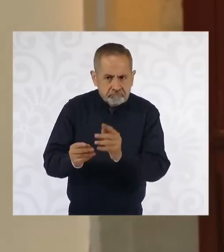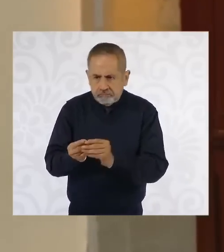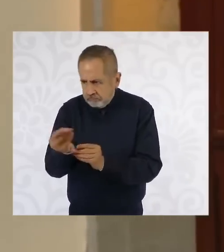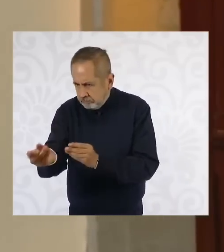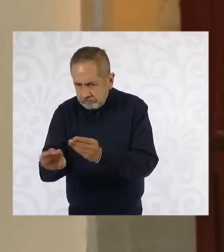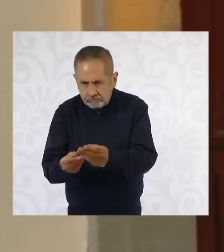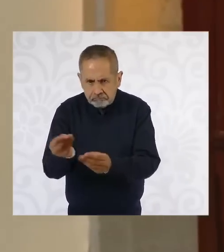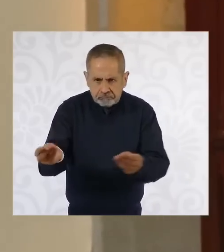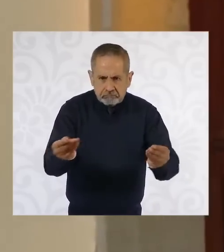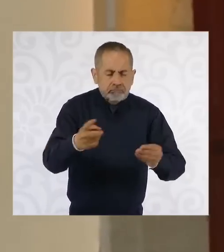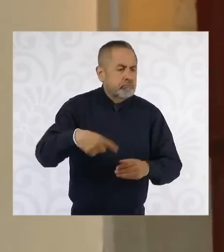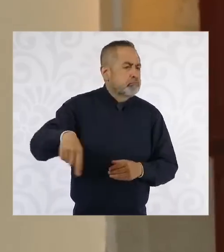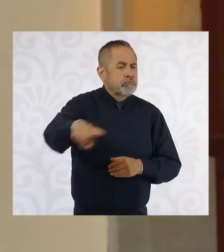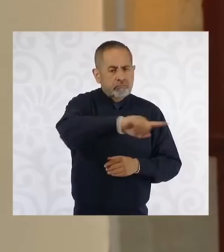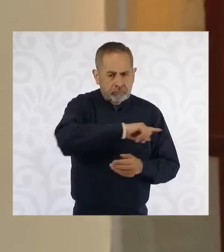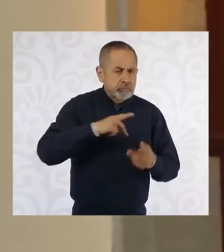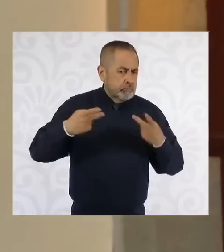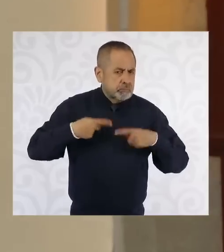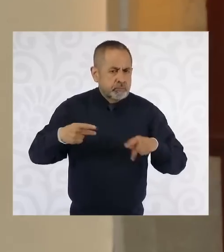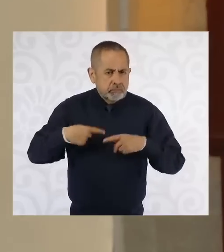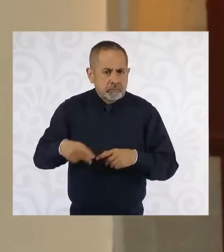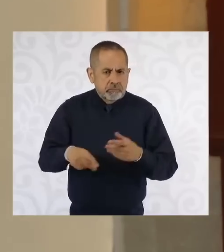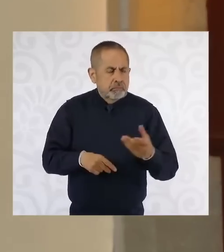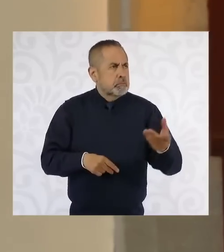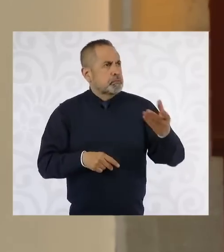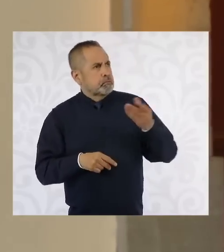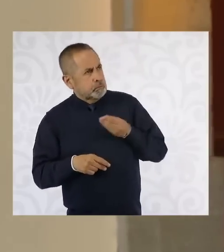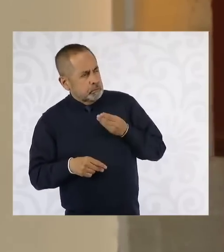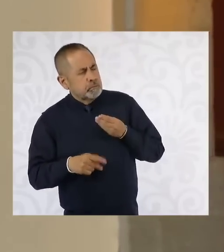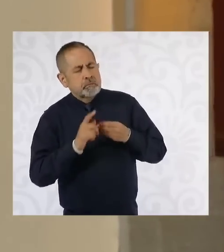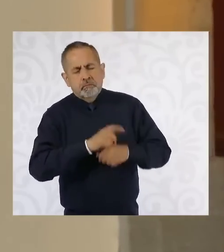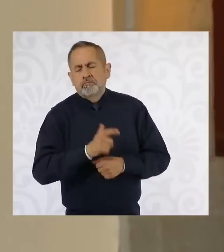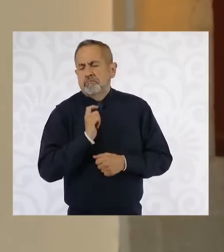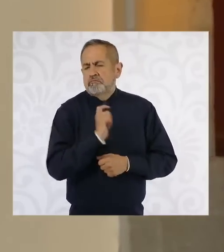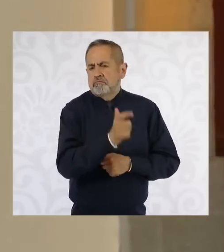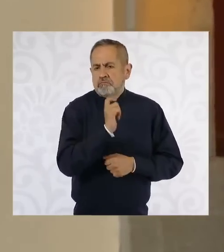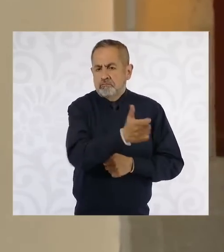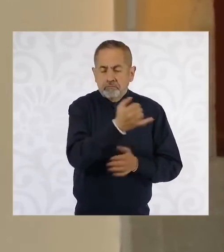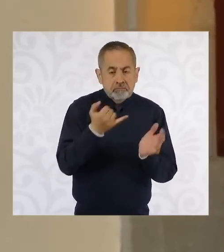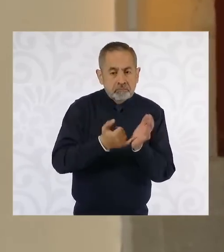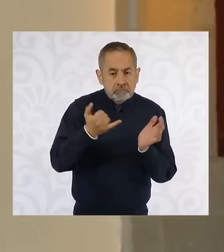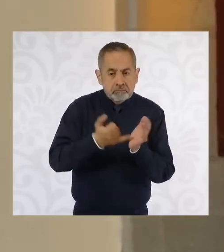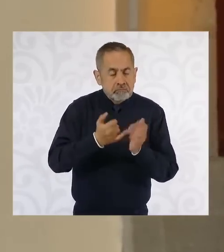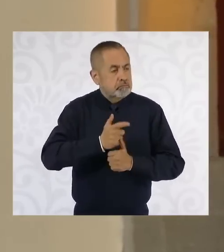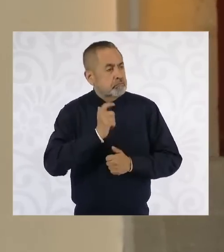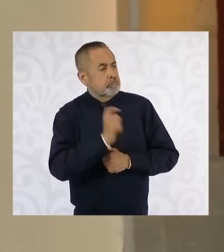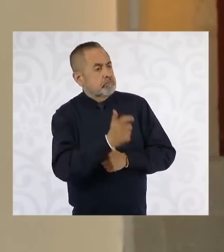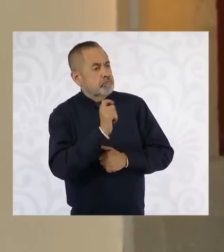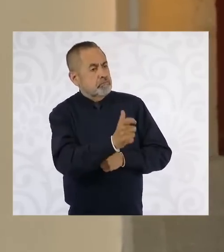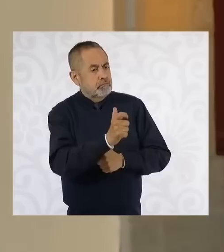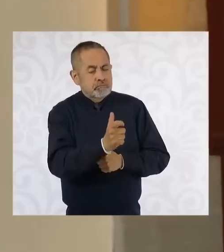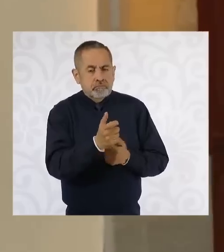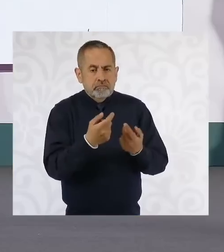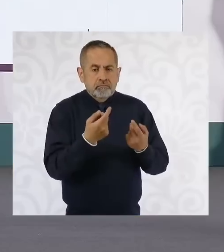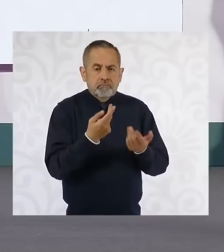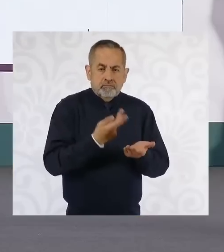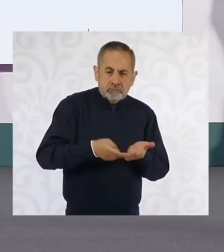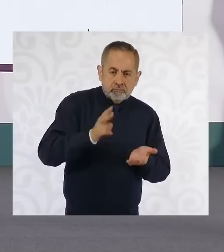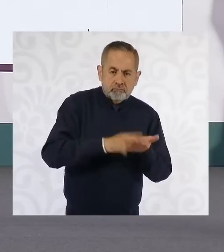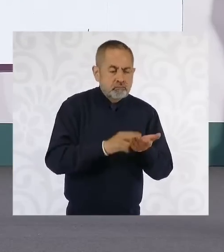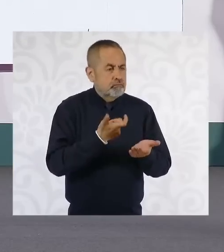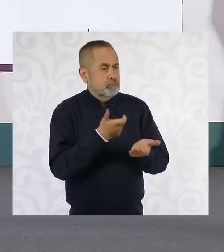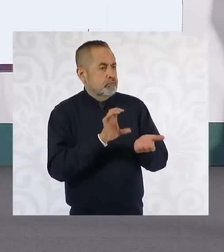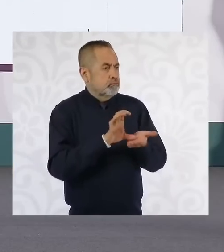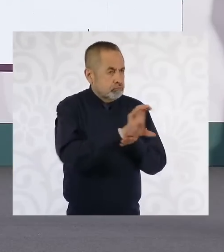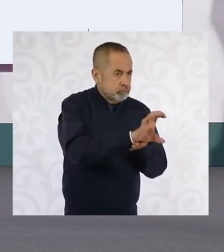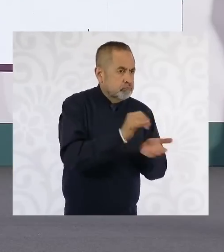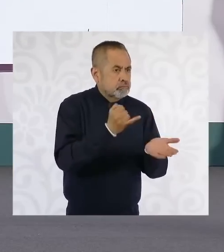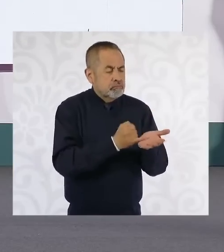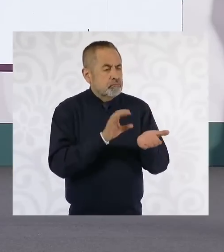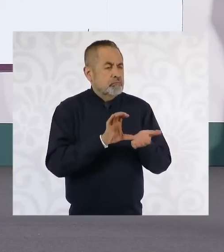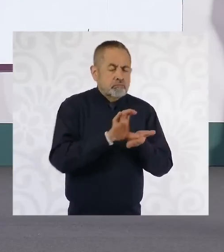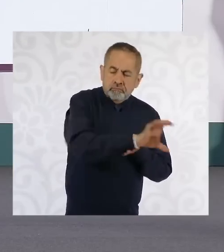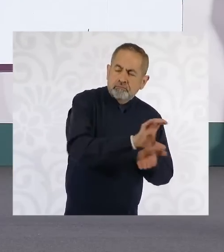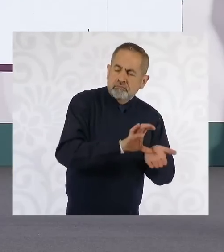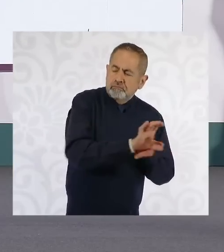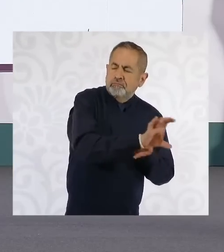gente o los derechohabientes pagaban intereses y capital pero en lugar de disminuir los montos de